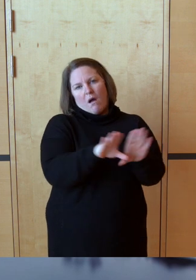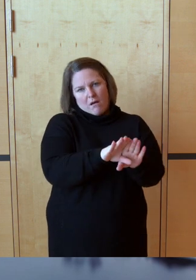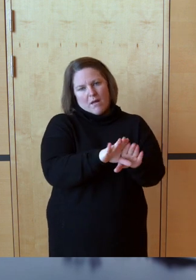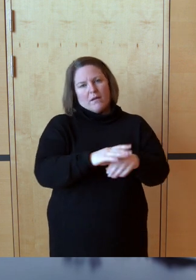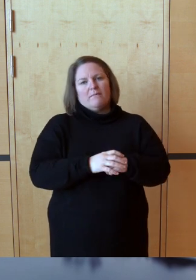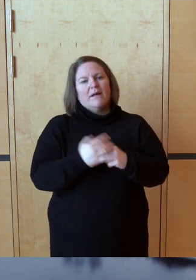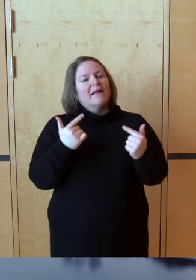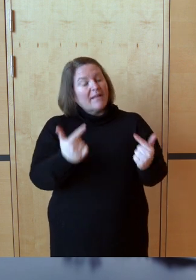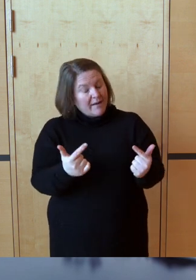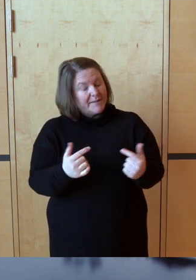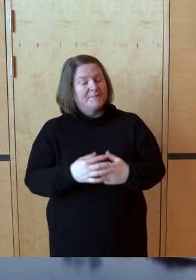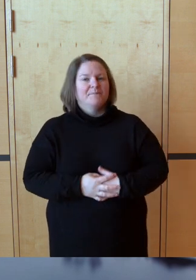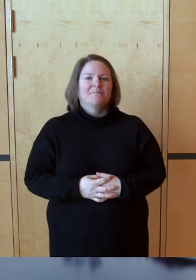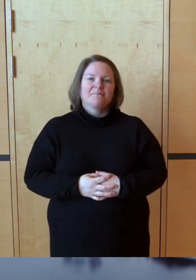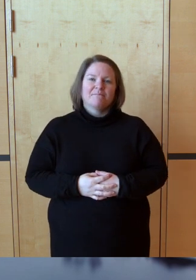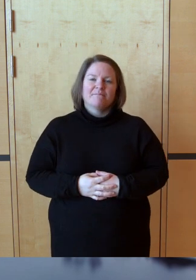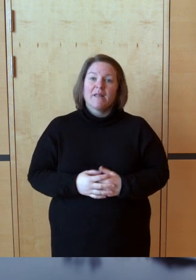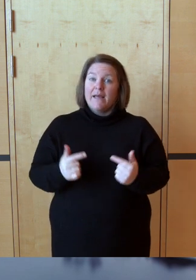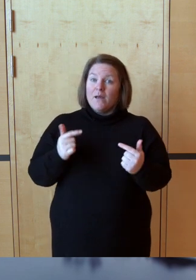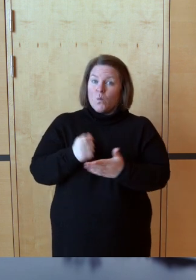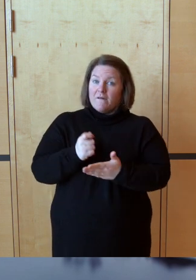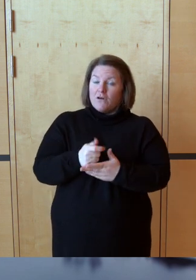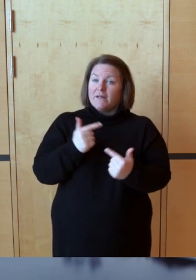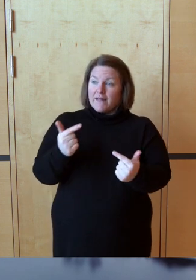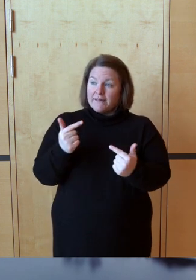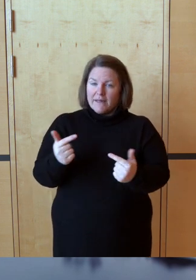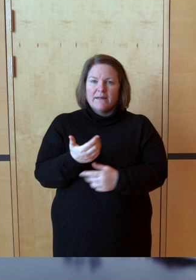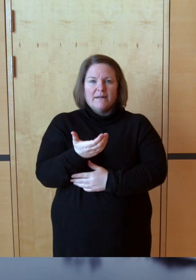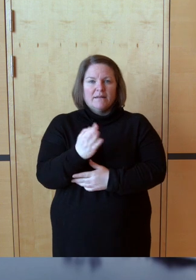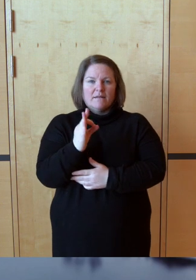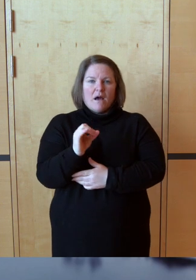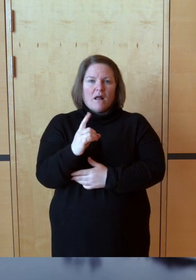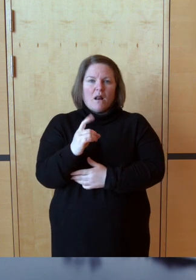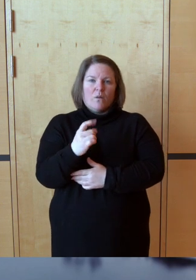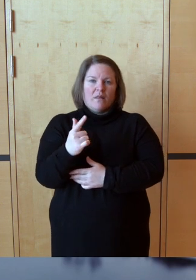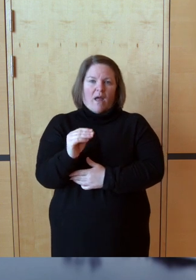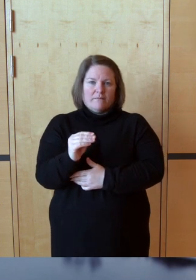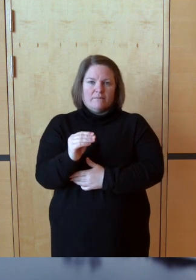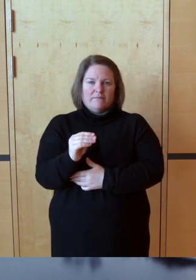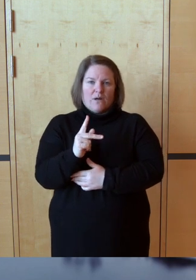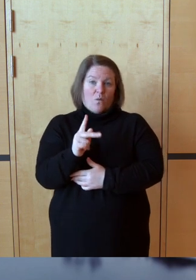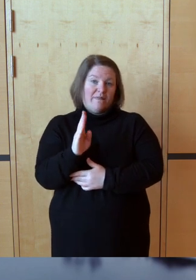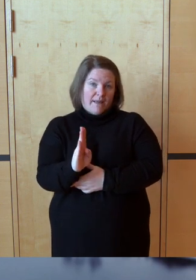Godnatt Tack för ordet Tack ska du ha fått en kvist Kristdemokraternas gruppledare efter efter Turn on the